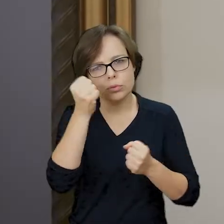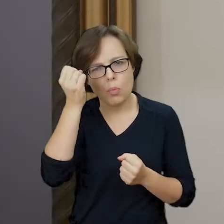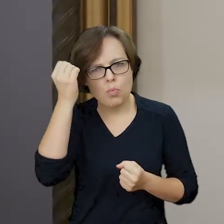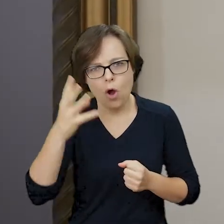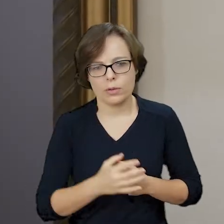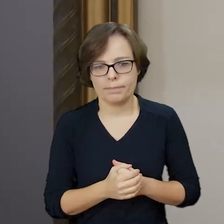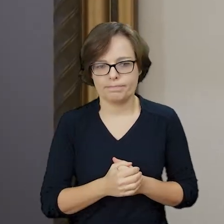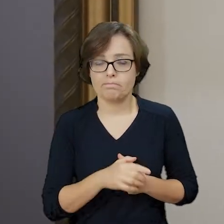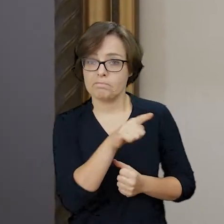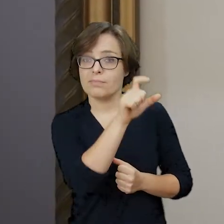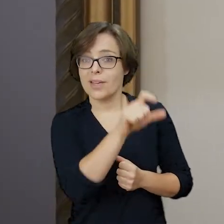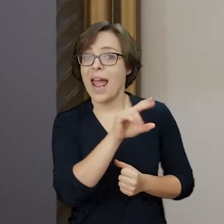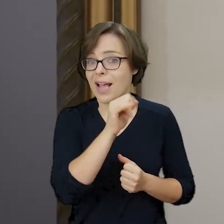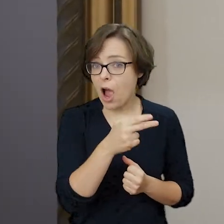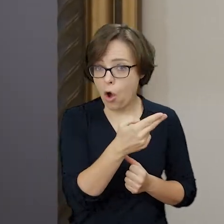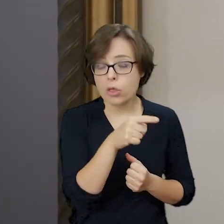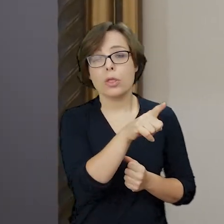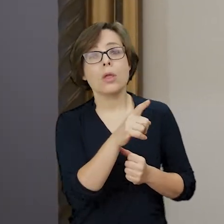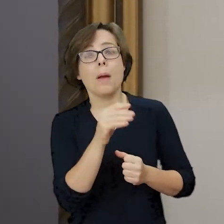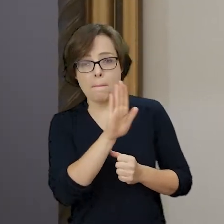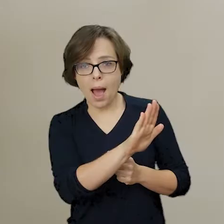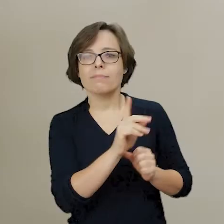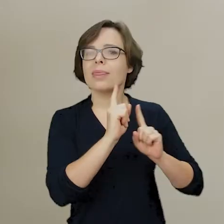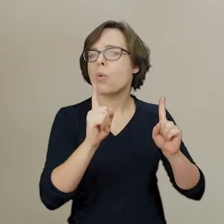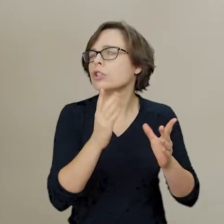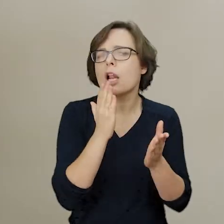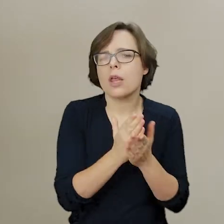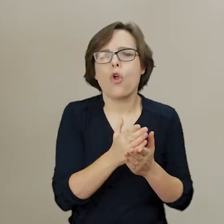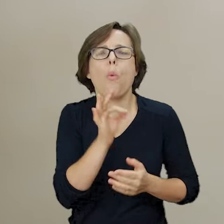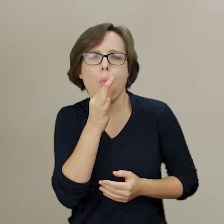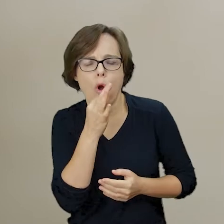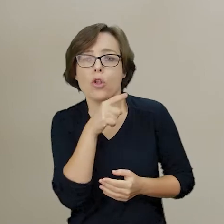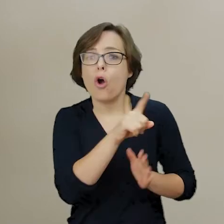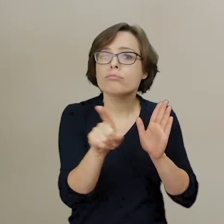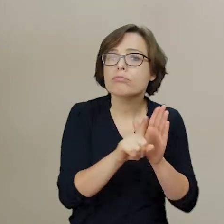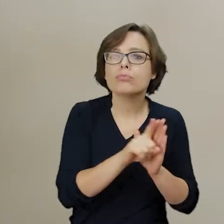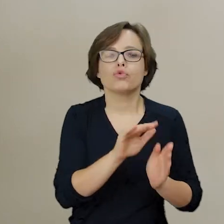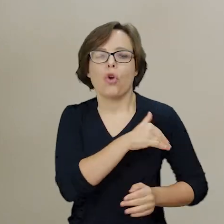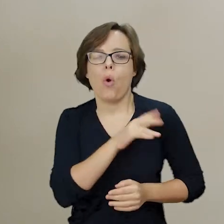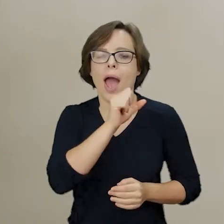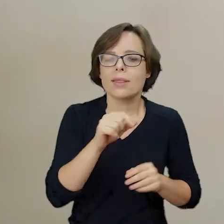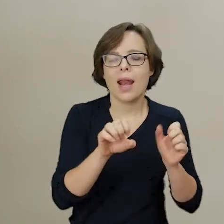Gaon miał nauczyciela tylko na wczesnym etapie życia. Nie uczęszczał nigdy do chederu ani jesziwy.